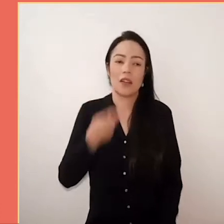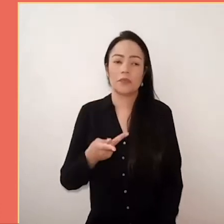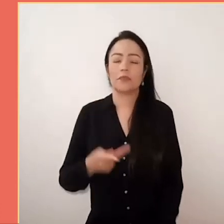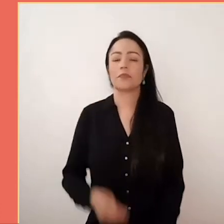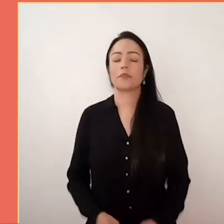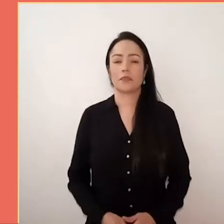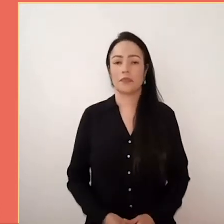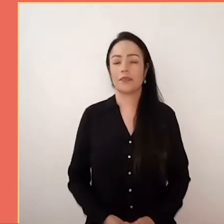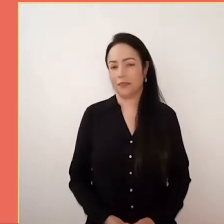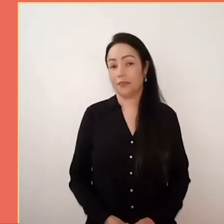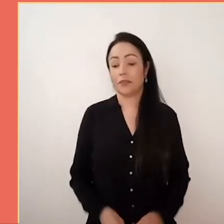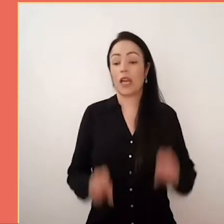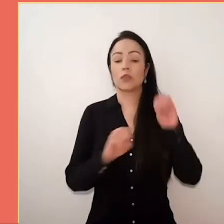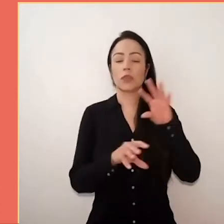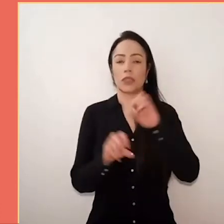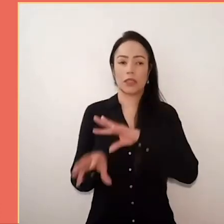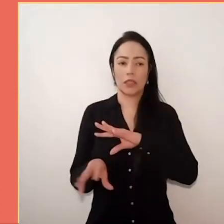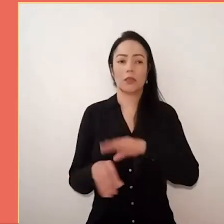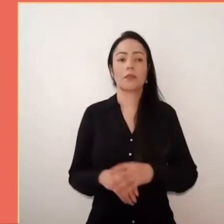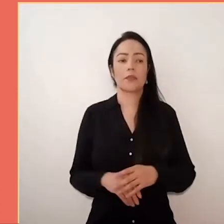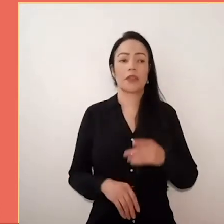Falando da educação, mas acho que tem a ver com a educação e a leitura.